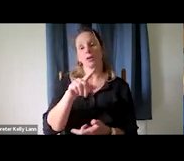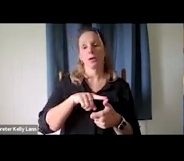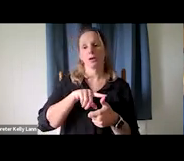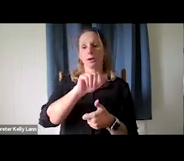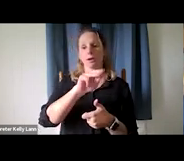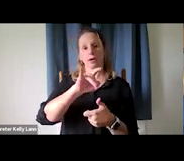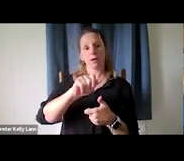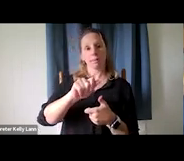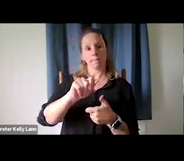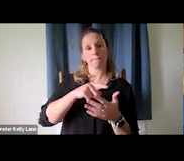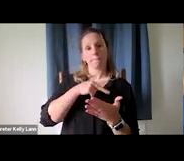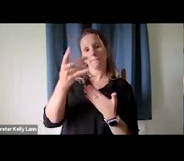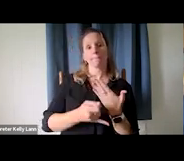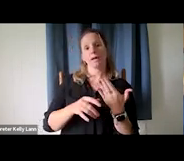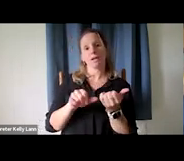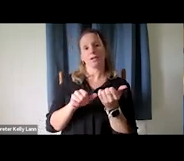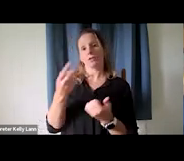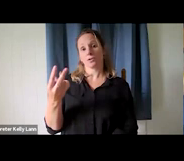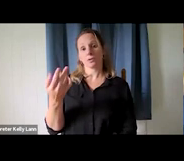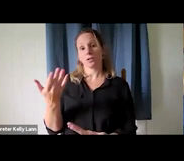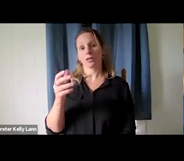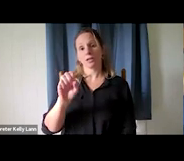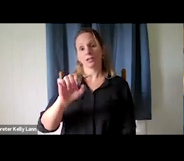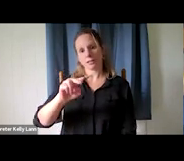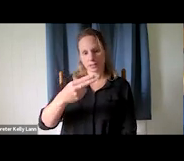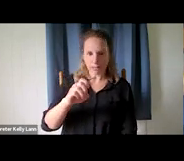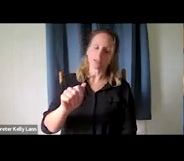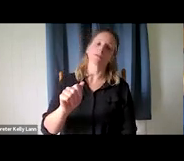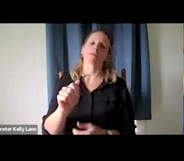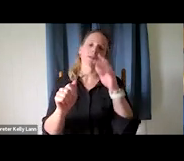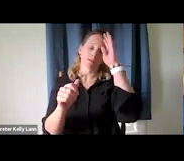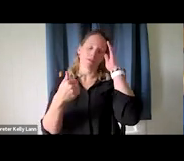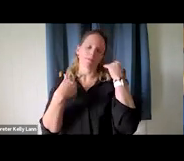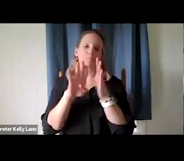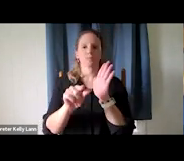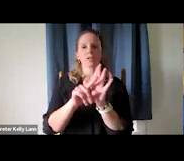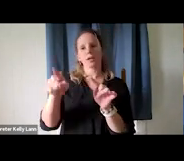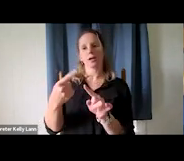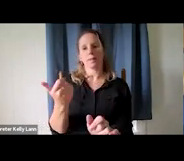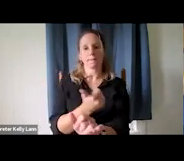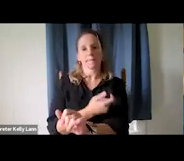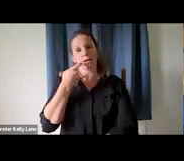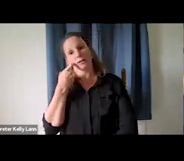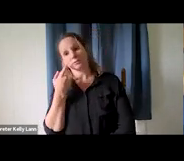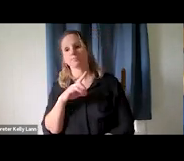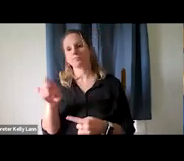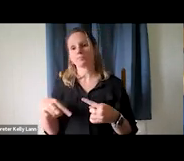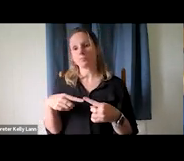que es una asociada de proyecto II aquí en el Centro de Asistencia Técnica SOAR de SAMHSA y que además tiene formación en adicciones y realmente entiende esta área.